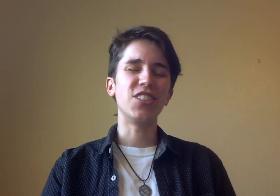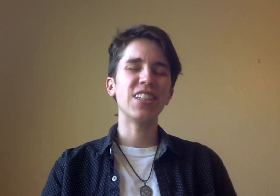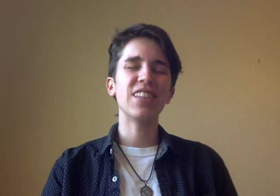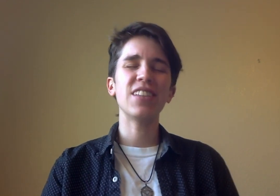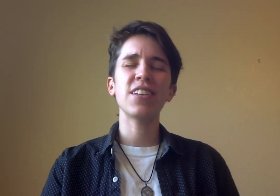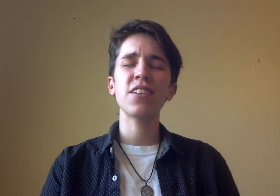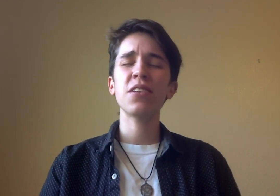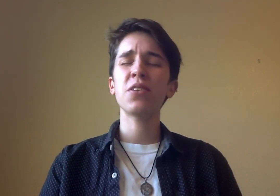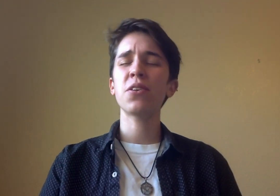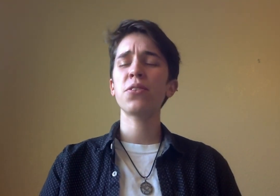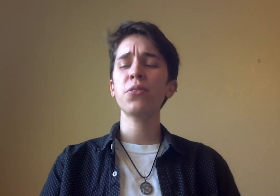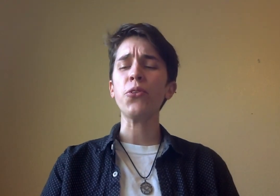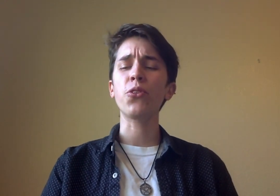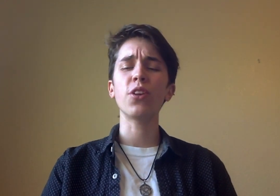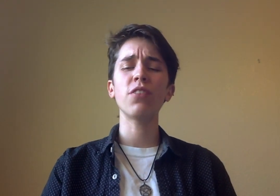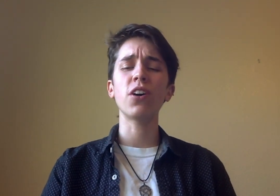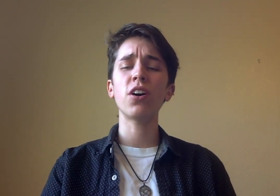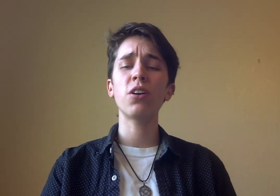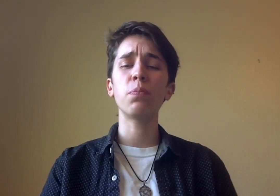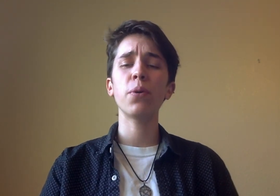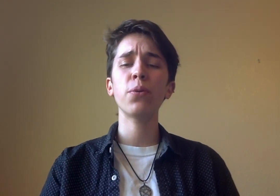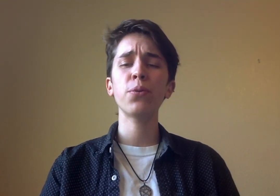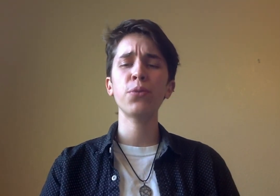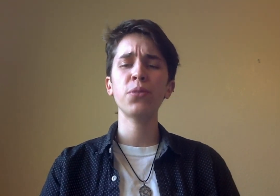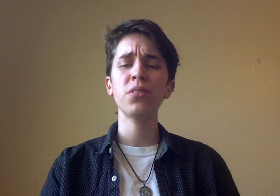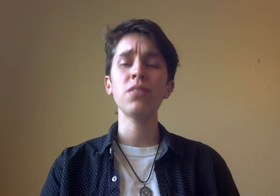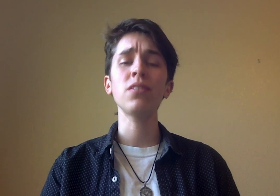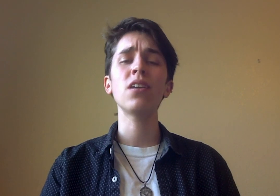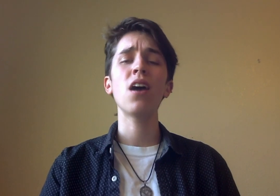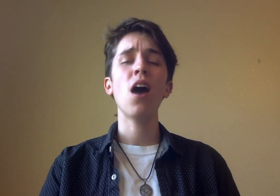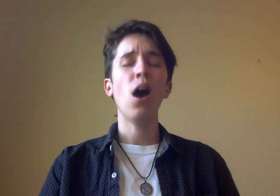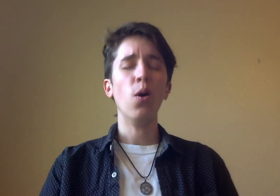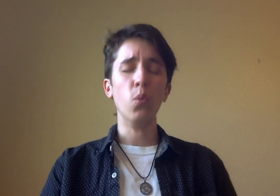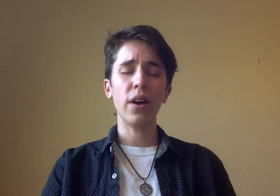Afilado en la tierra de nuestros huesos